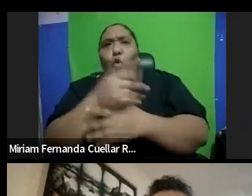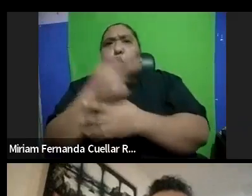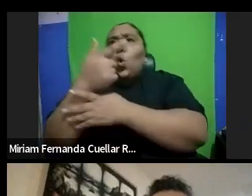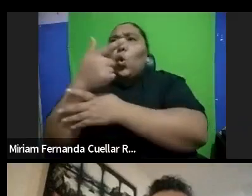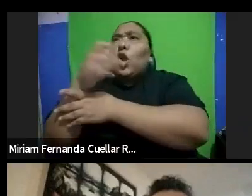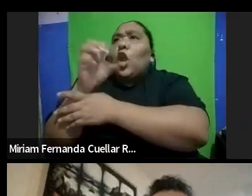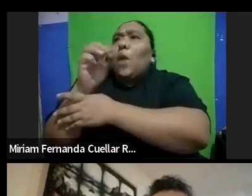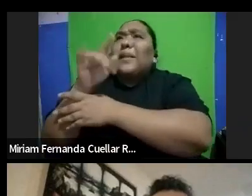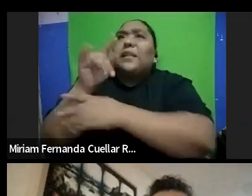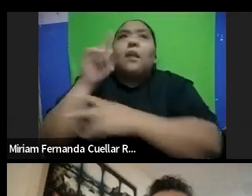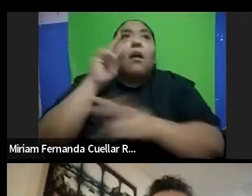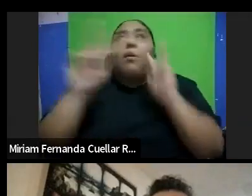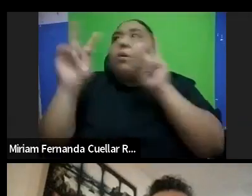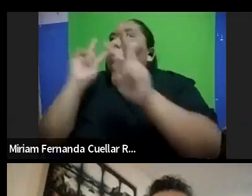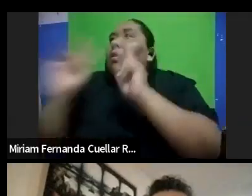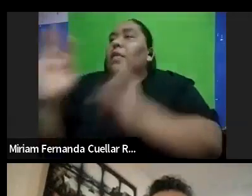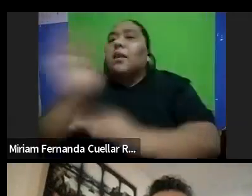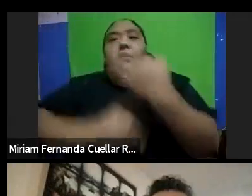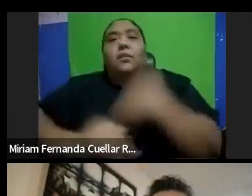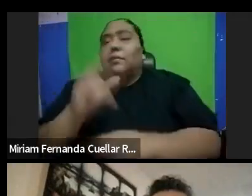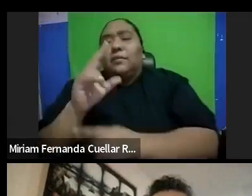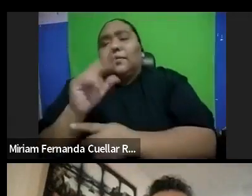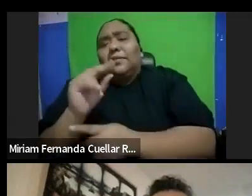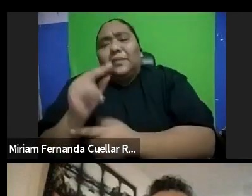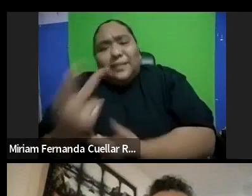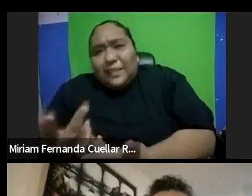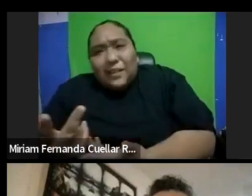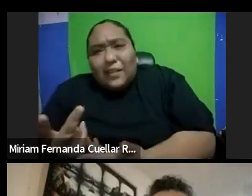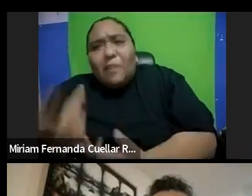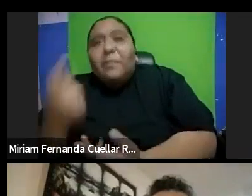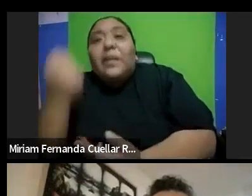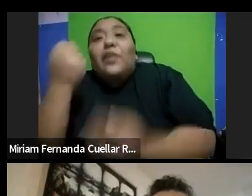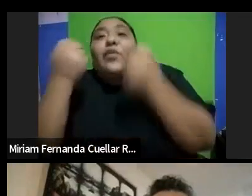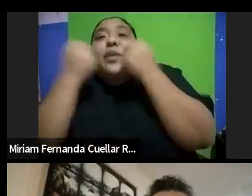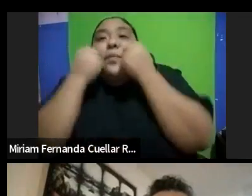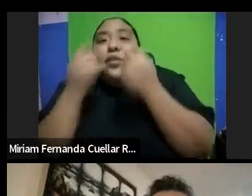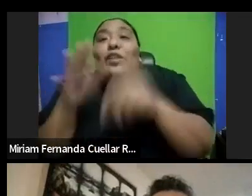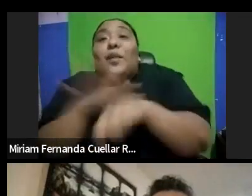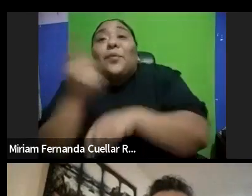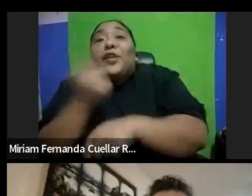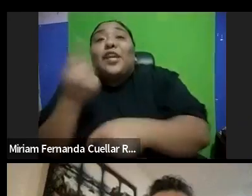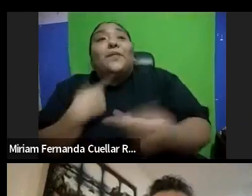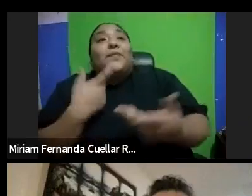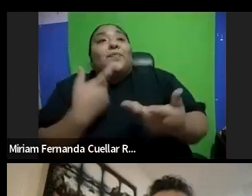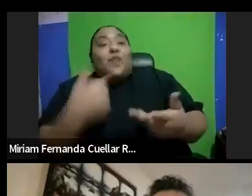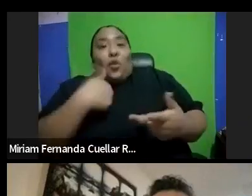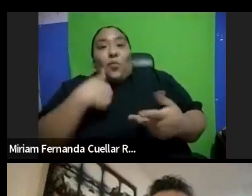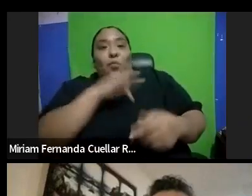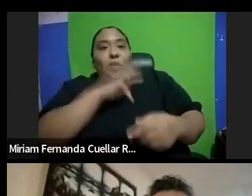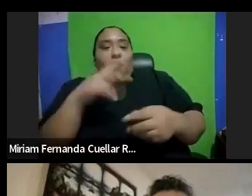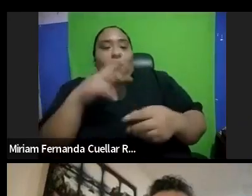no todo es loometerizable, pues sí, tienen razón , pero incluso de , pero incluso de la geometría pero incluso de la geometría puedo brillar la cebra y de Regreso, entonces es